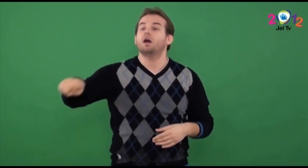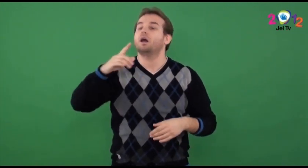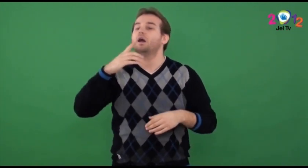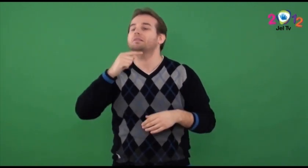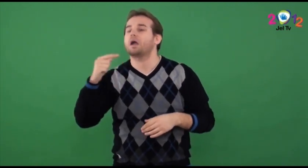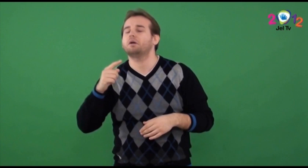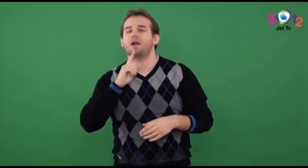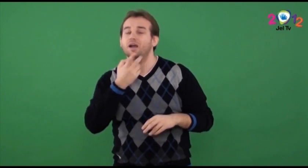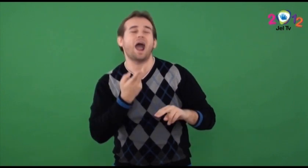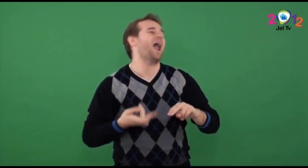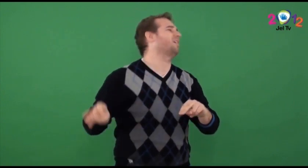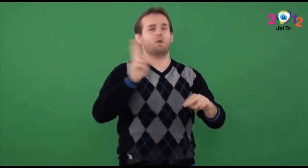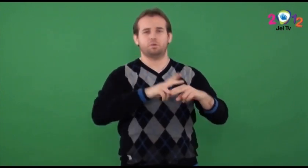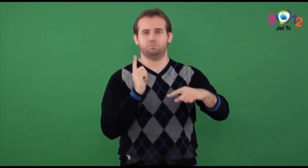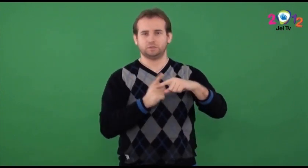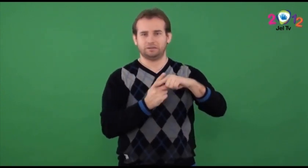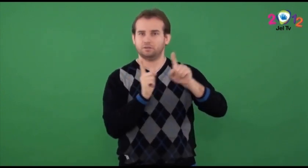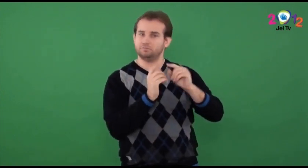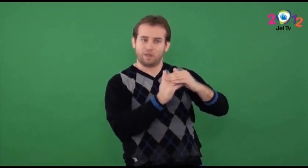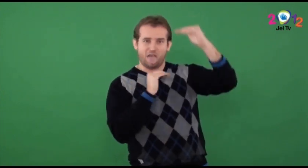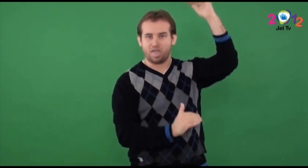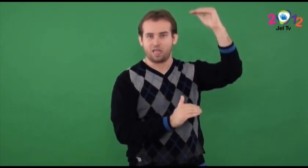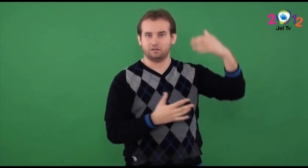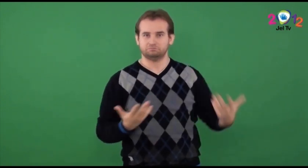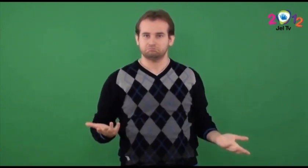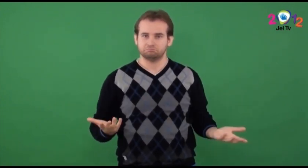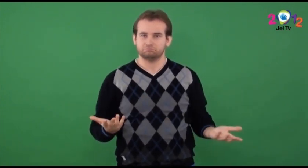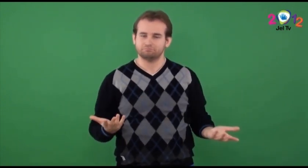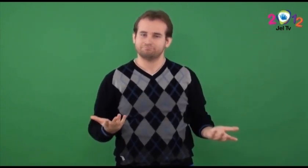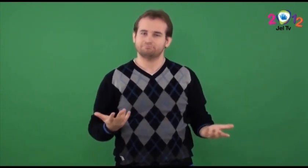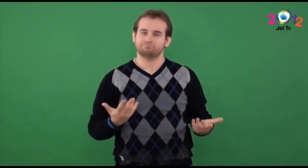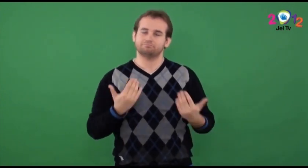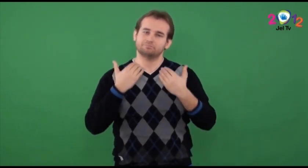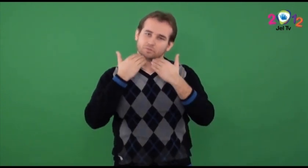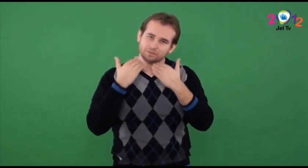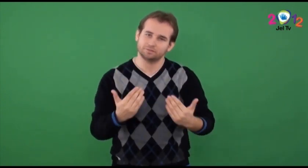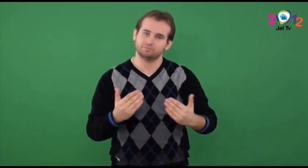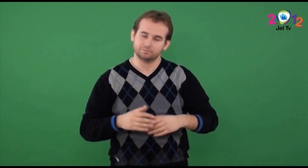Kevés negatív visszajelzést kapunk, a legtöbb visszajelzés pozitív. Köszönjük!